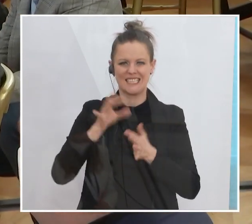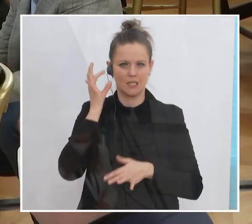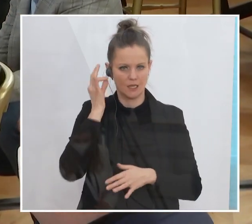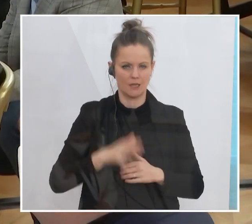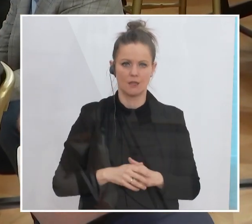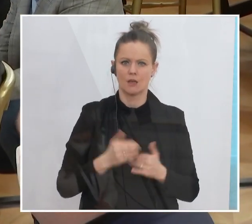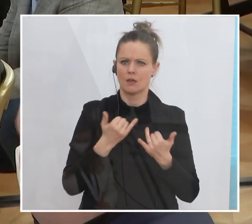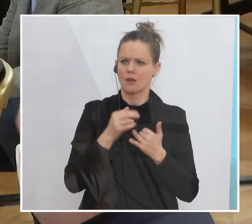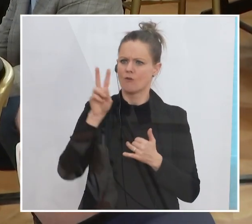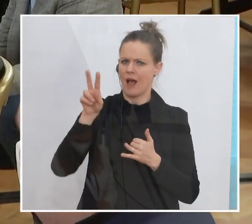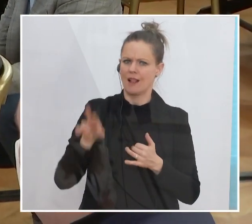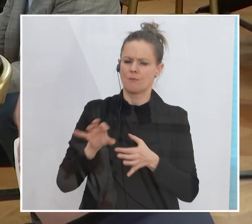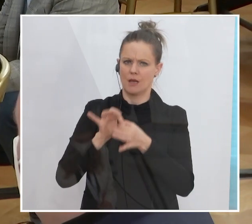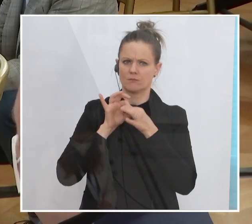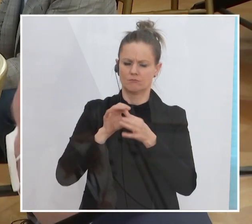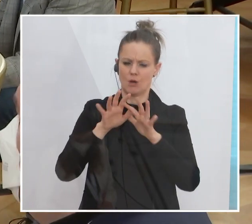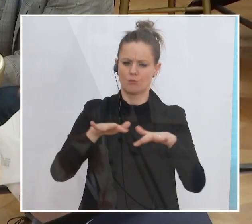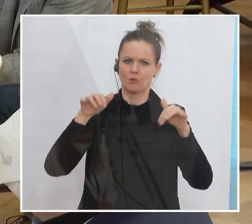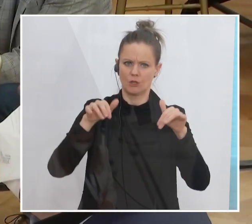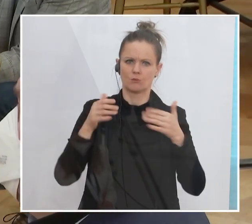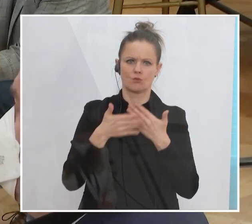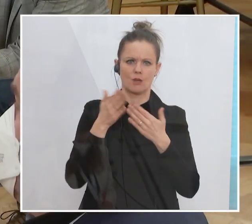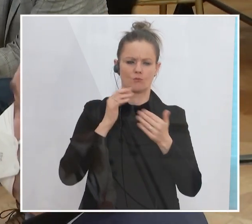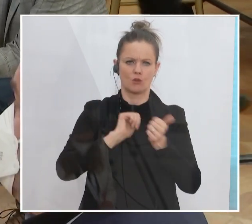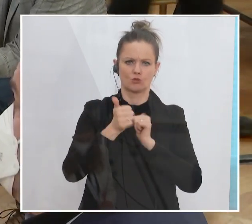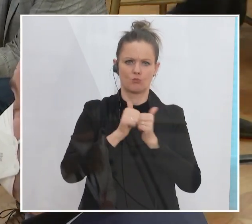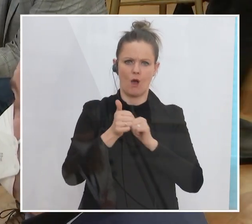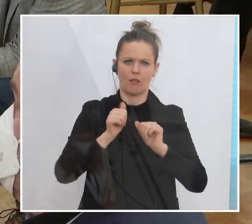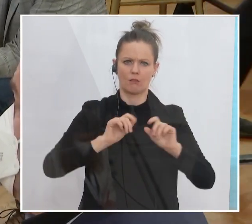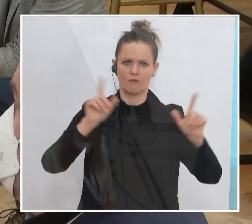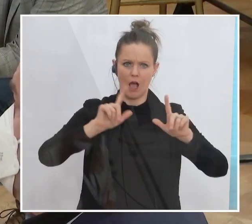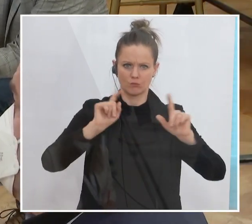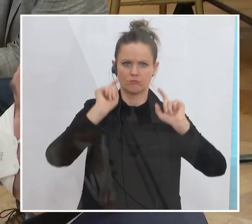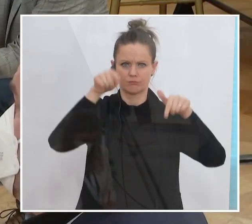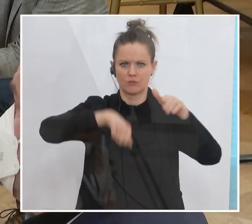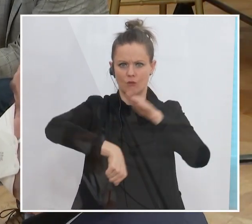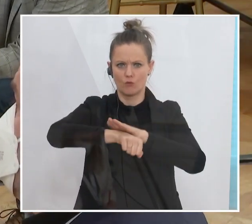mit größerem Publikum bei Sportveranstaltungen, Outdoor-Fußball zum Beispiel aber auch